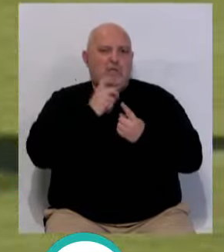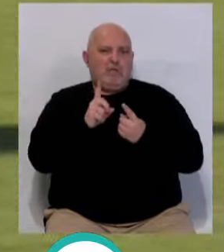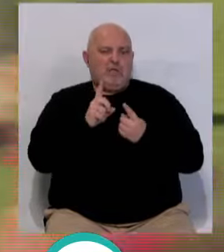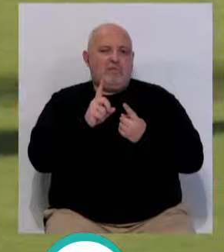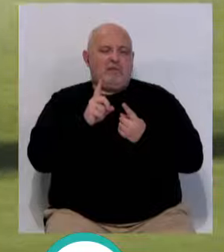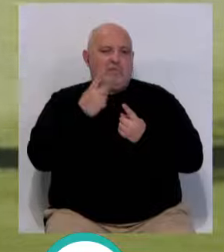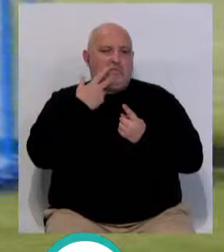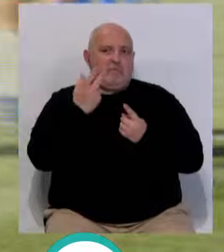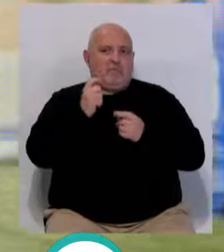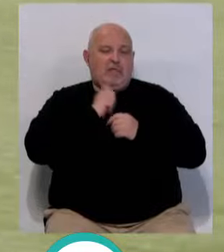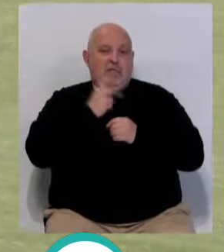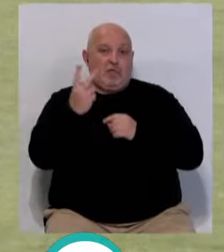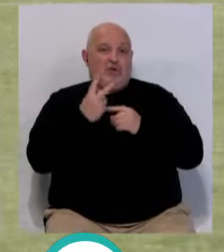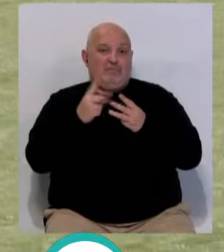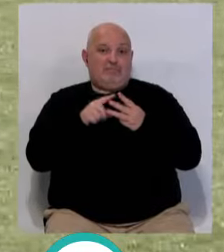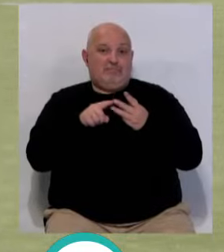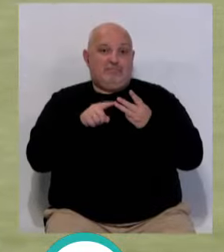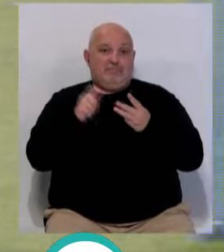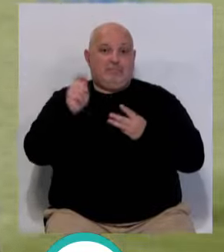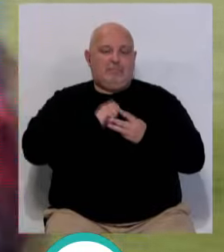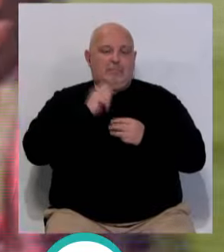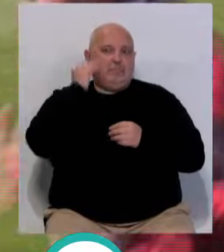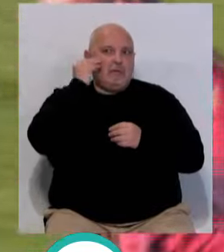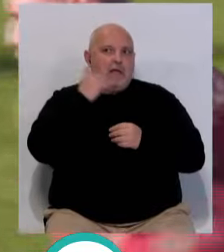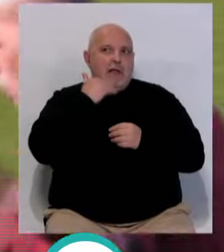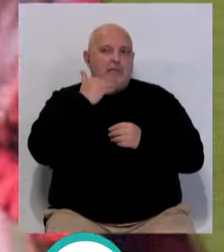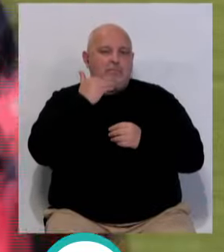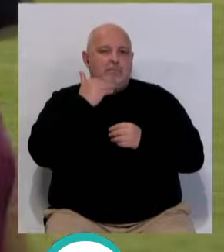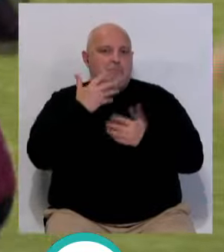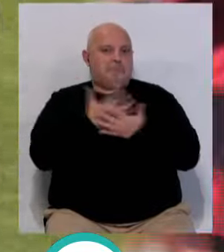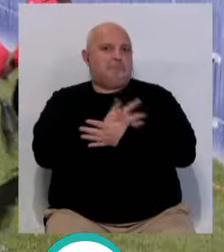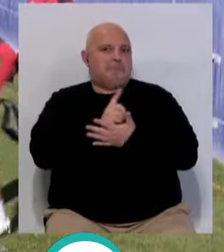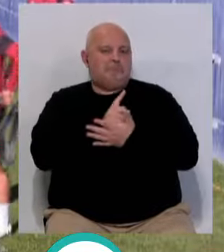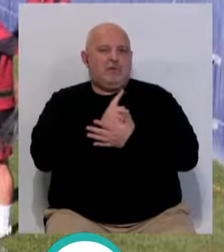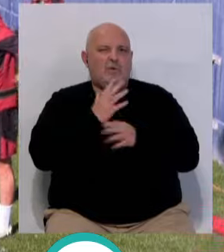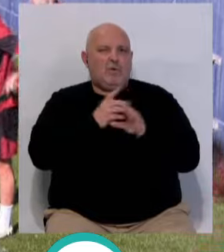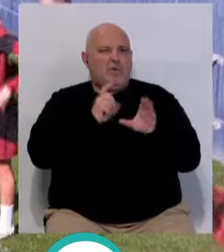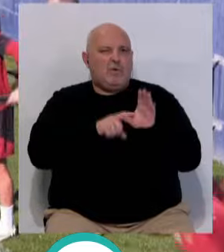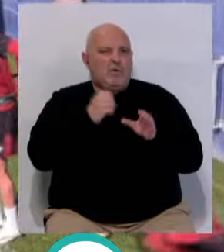algo tendrá pero claro no lo tenemos que creer un jugador que viene a un club necesitado muy